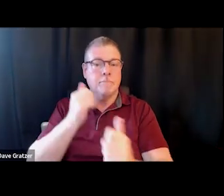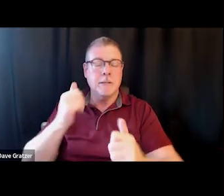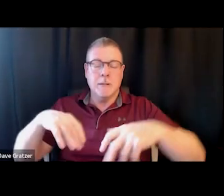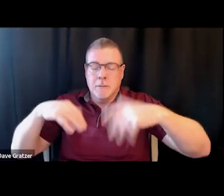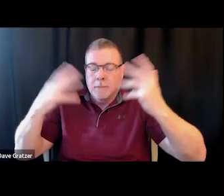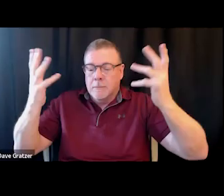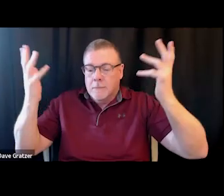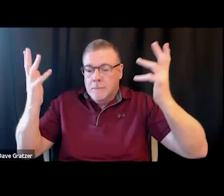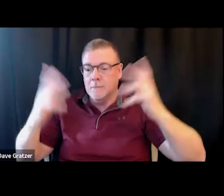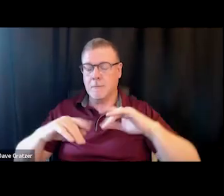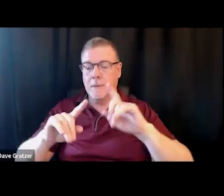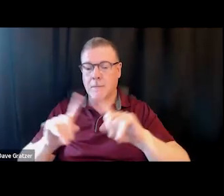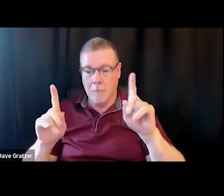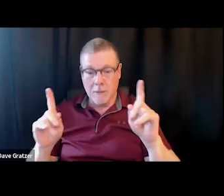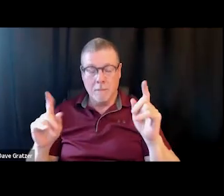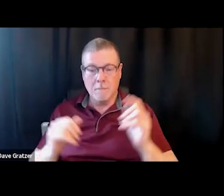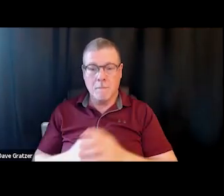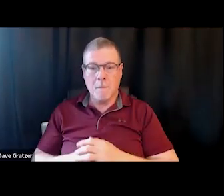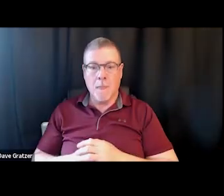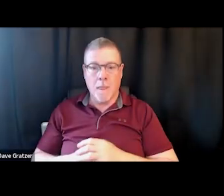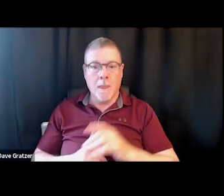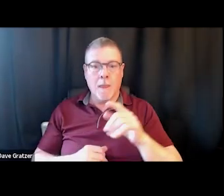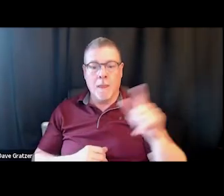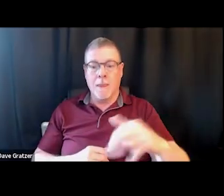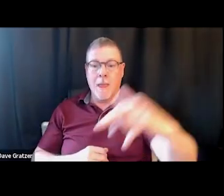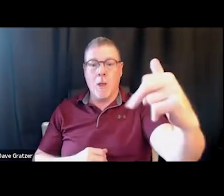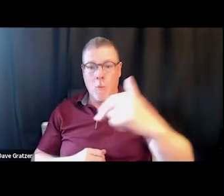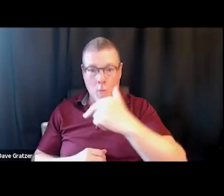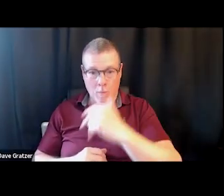Pero entraron y yo...